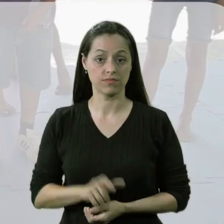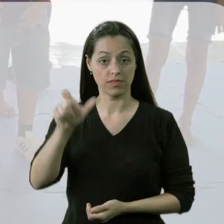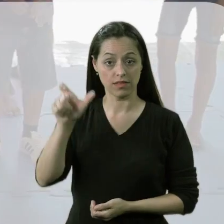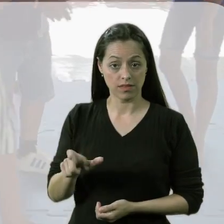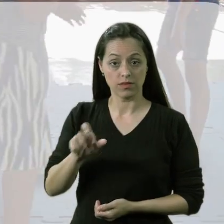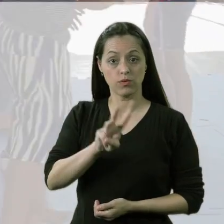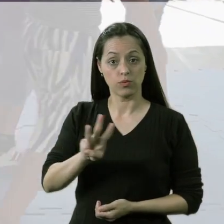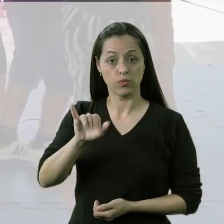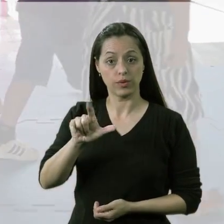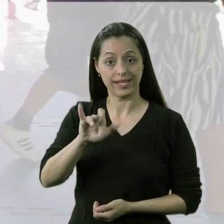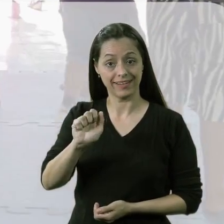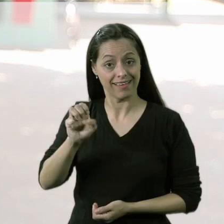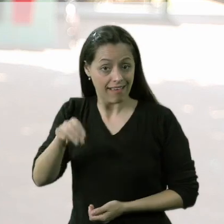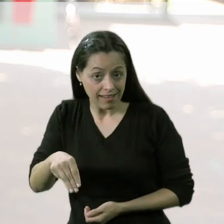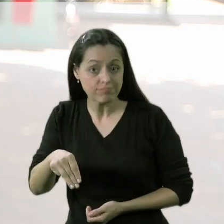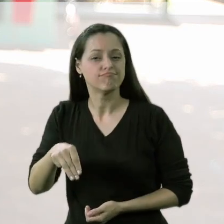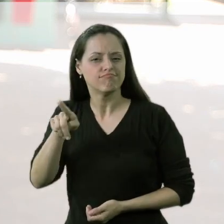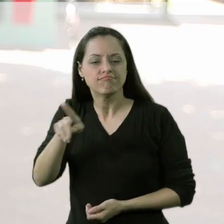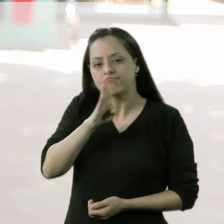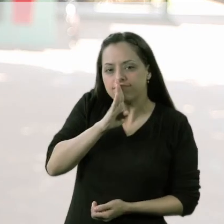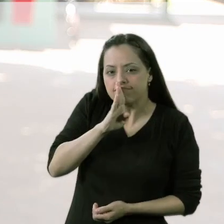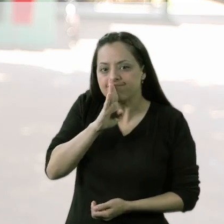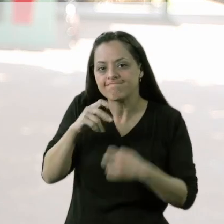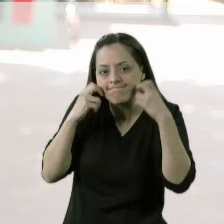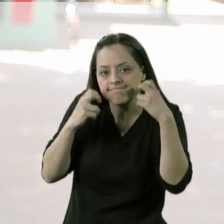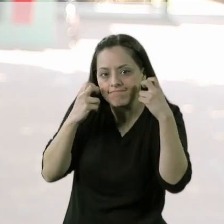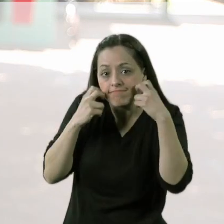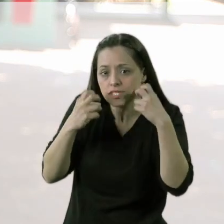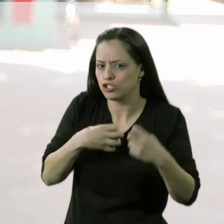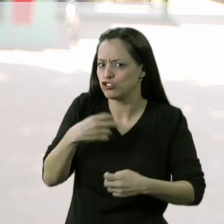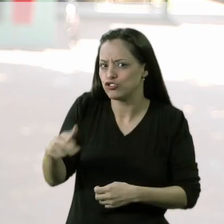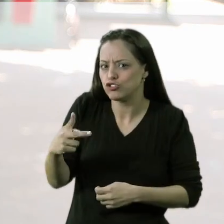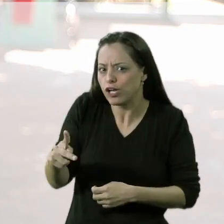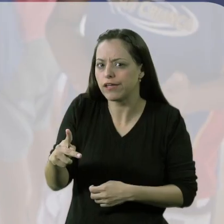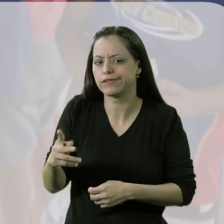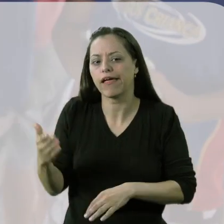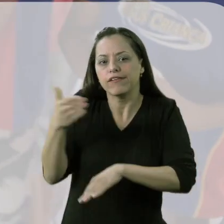O William era mais apático, tímido. Ele vinha para o Mais Educação, ia para sala AEE,